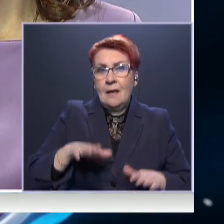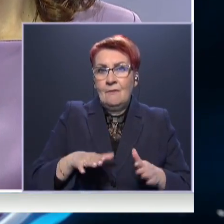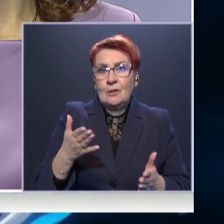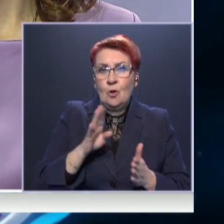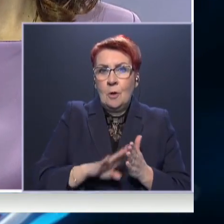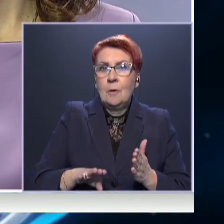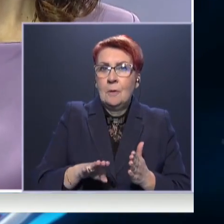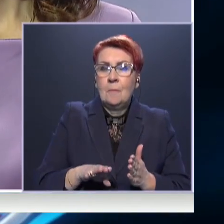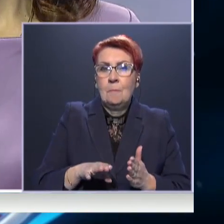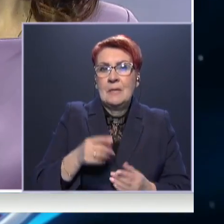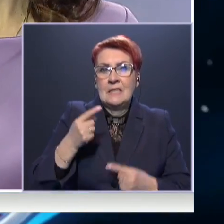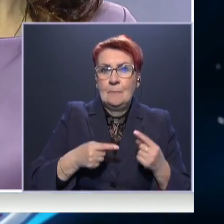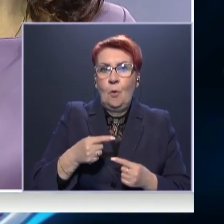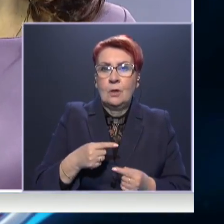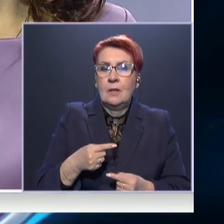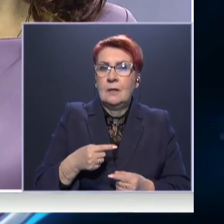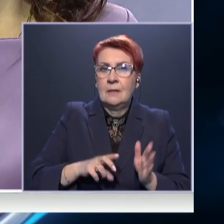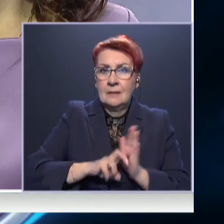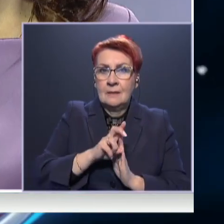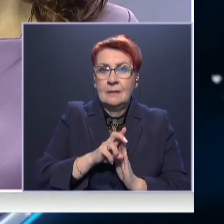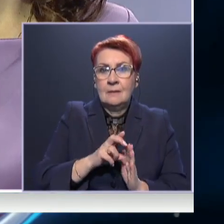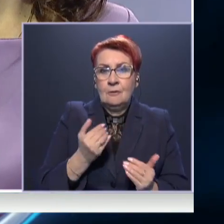обладала и раньше а стало очевиднее для большего